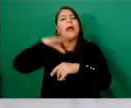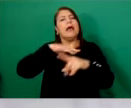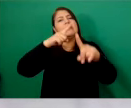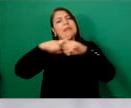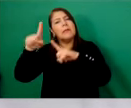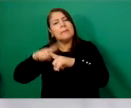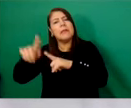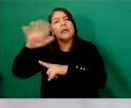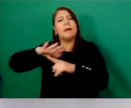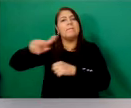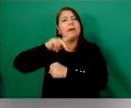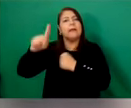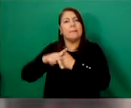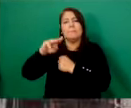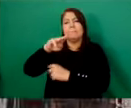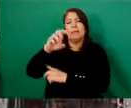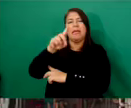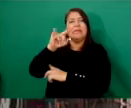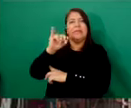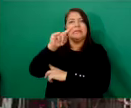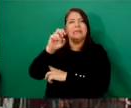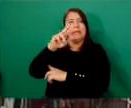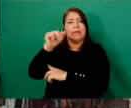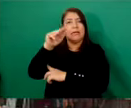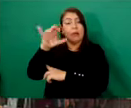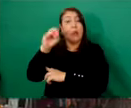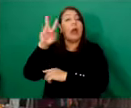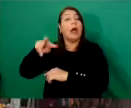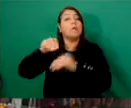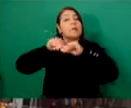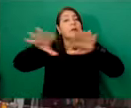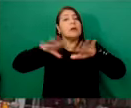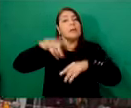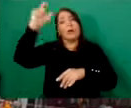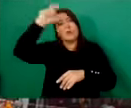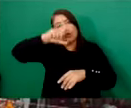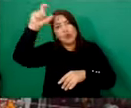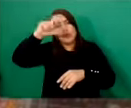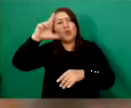países del Mediterráneo Oriental, ya que fue extendido por los turcos a lo largo y